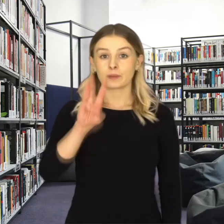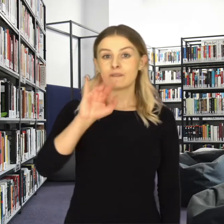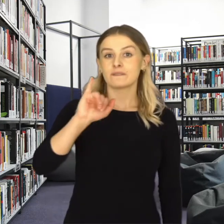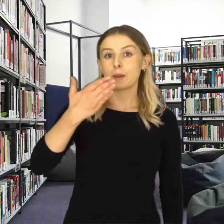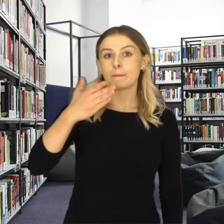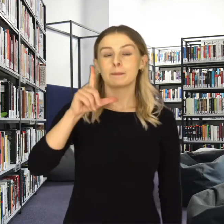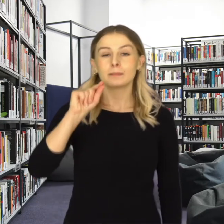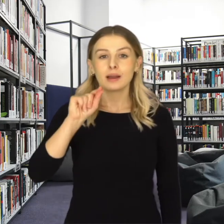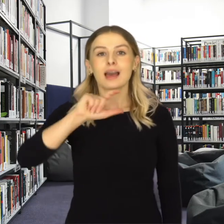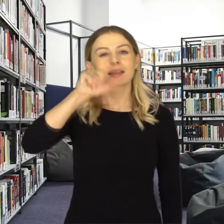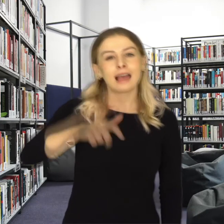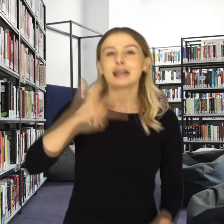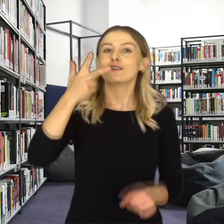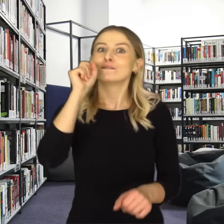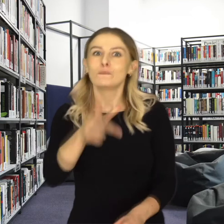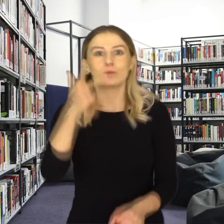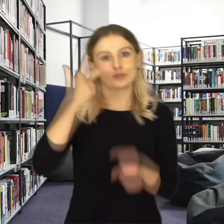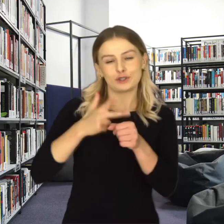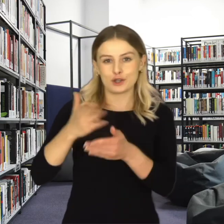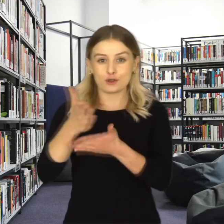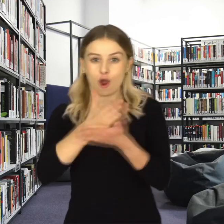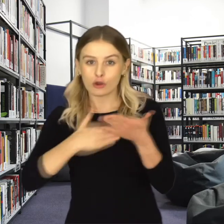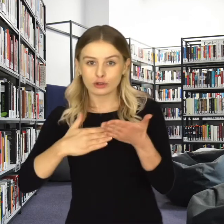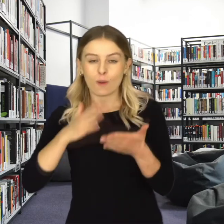WiMBP Gdańsk posiada 30 filii bibliotecznych.